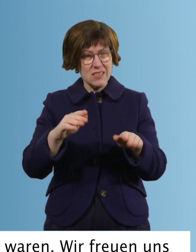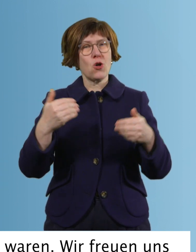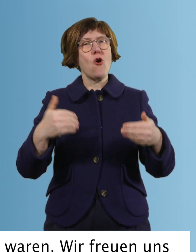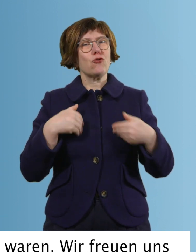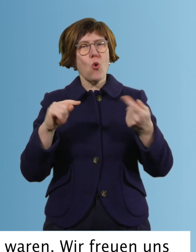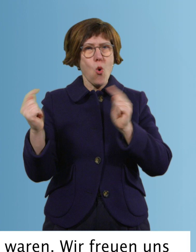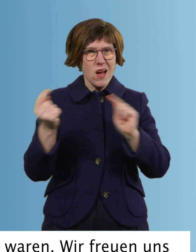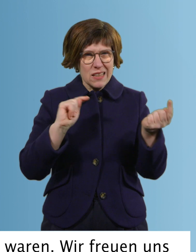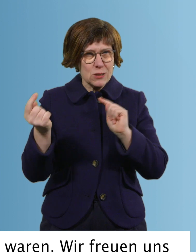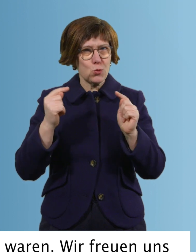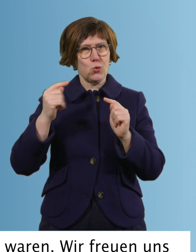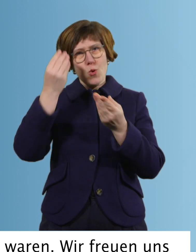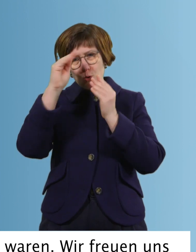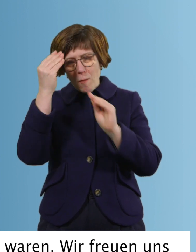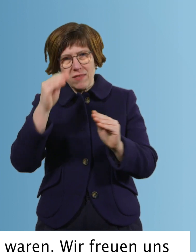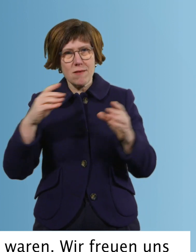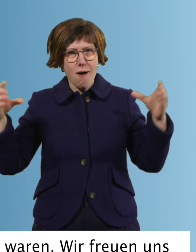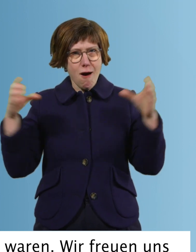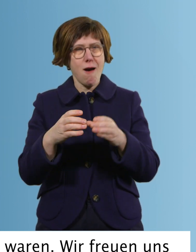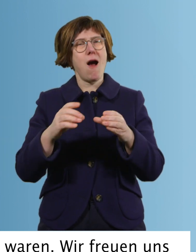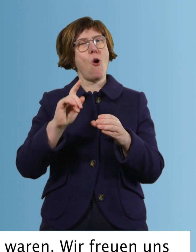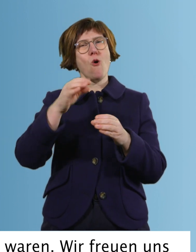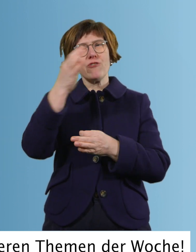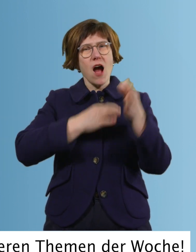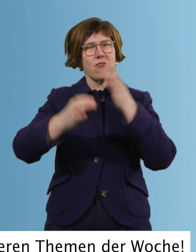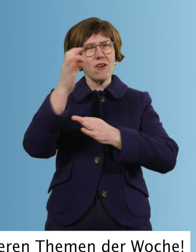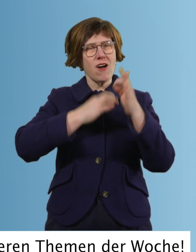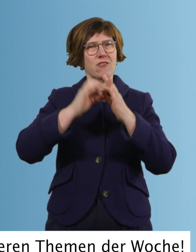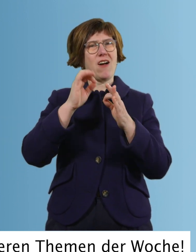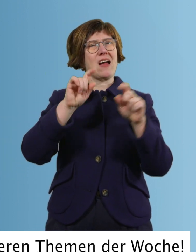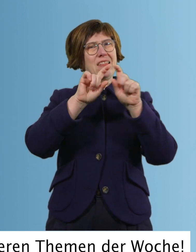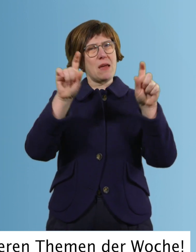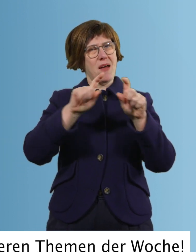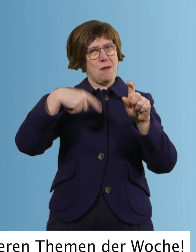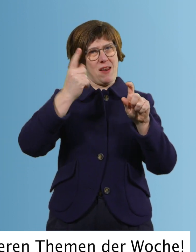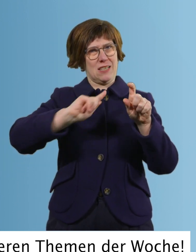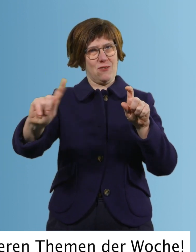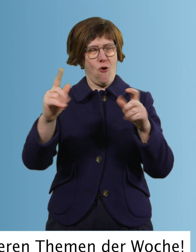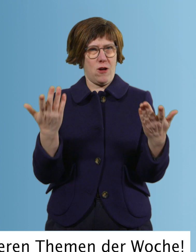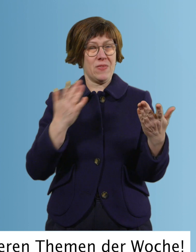Wir freuen uns auf die Diskussion in den Kommentaren mit Ihnen und auf Ihre Fragen zu unseren Themen der Woche!